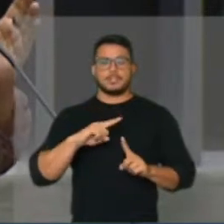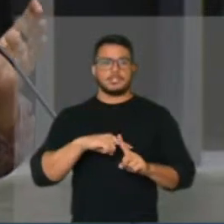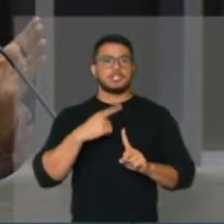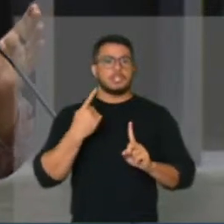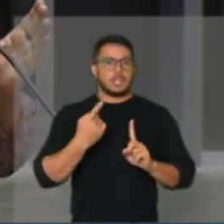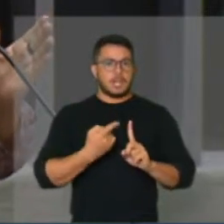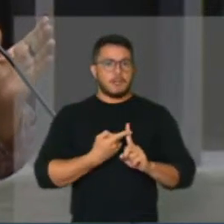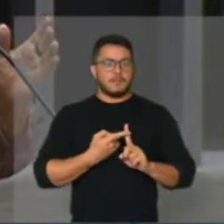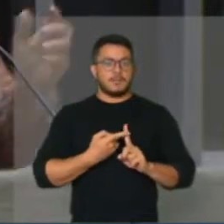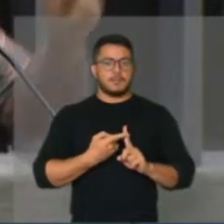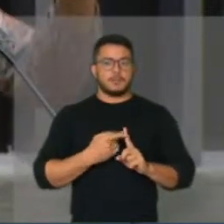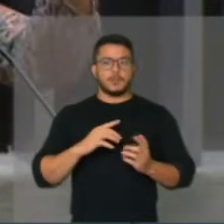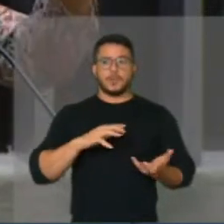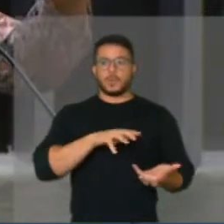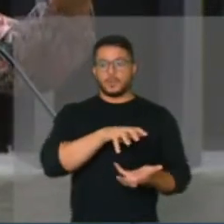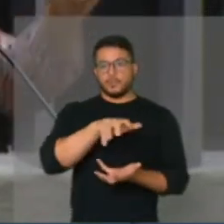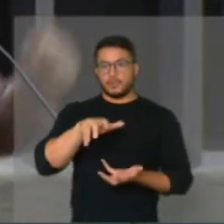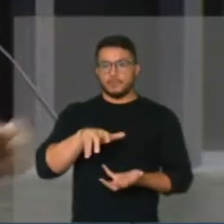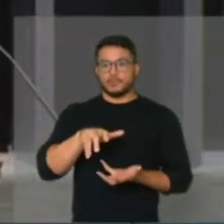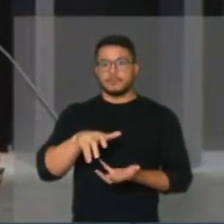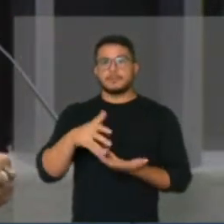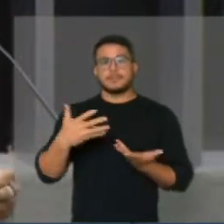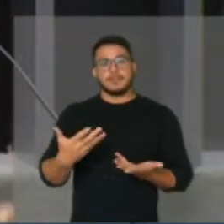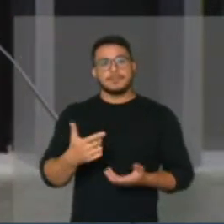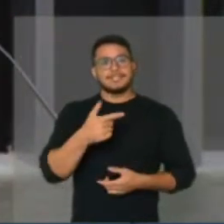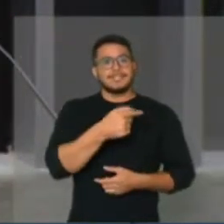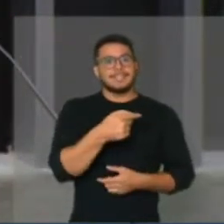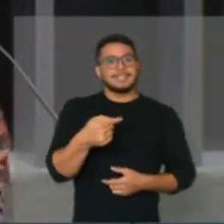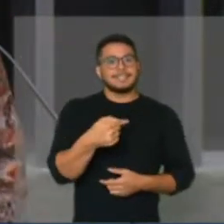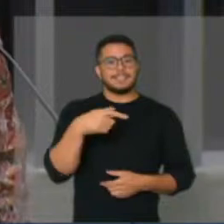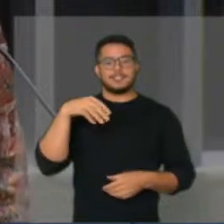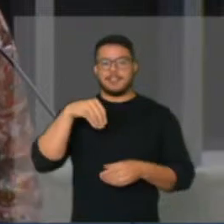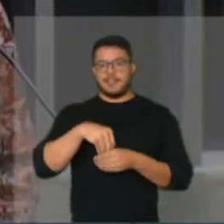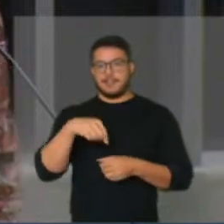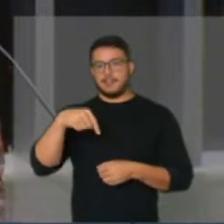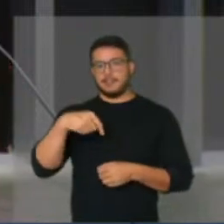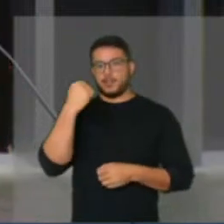DE 77 ESTÃO NESSE PAÍS. A TENTATIVA DESTA CASA DE PROTEGER DUAS VIDAS, PROTEGER